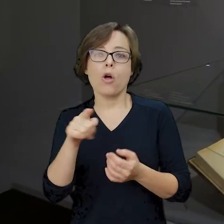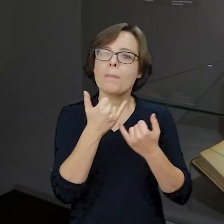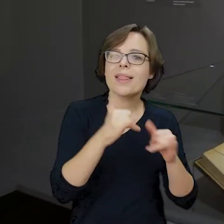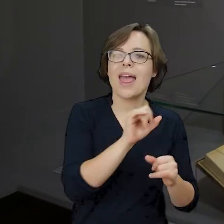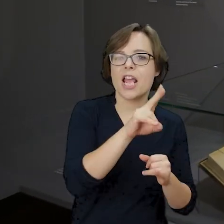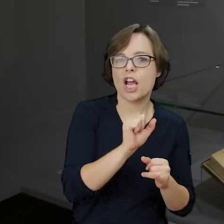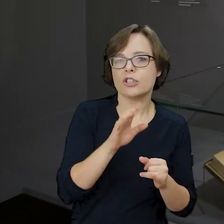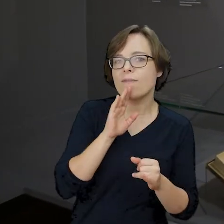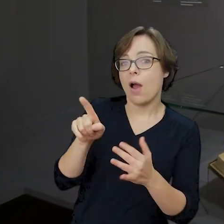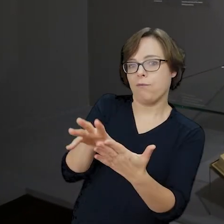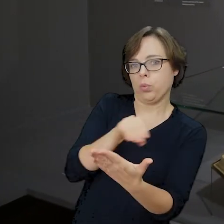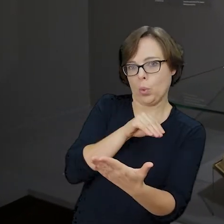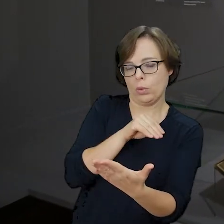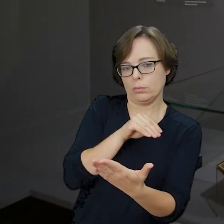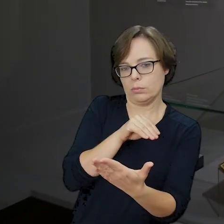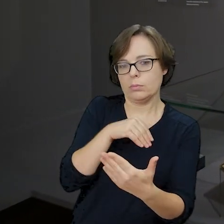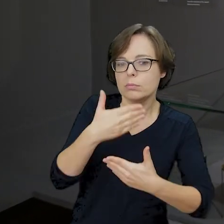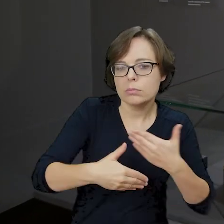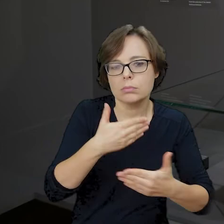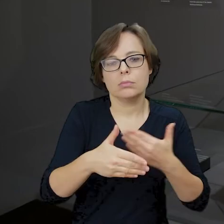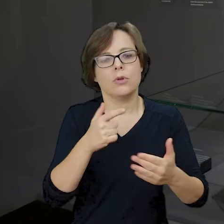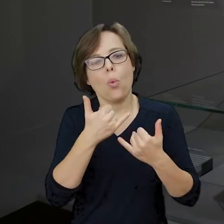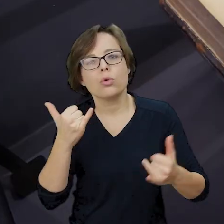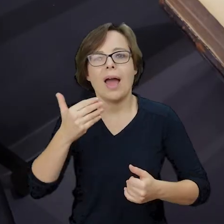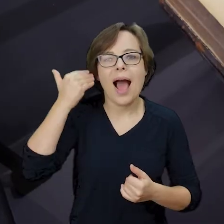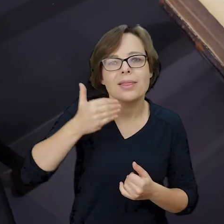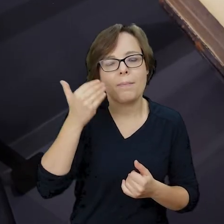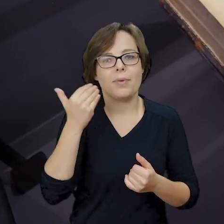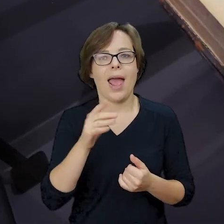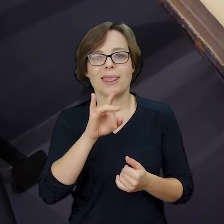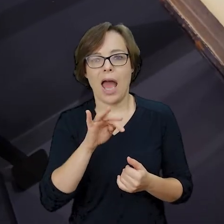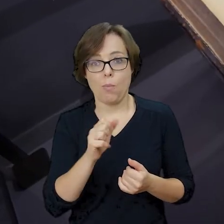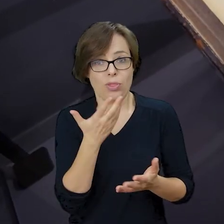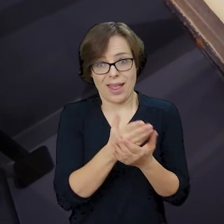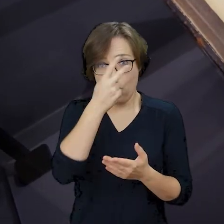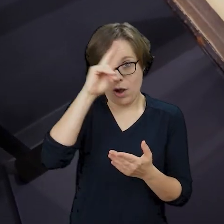i stała się wzorcem dla późniejszych akademii talmudycznych nie tylko na Litwie i na całym świecie.